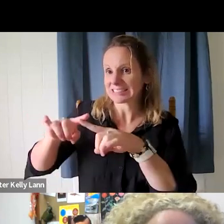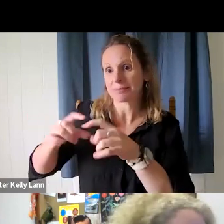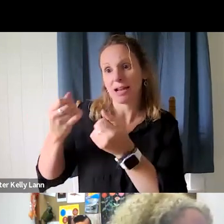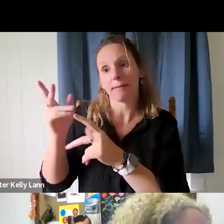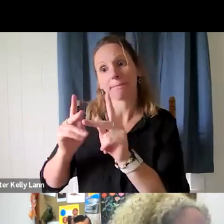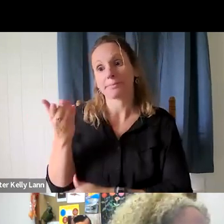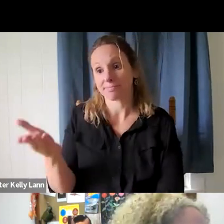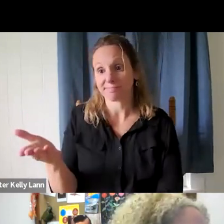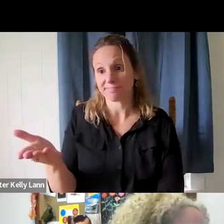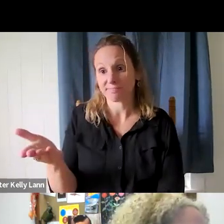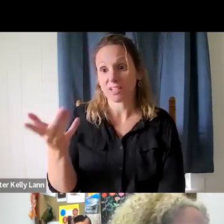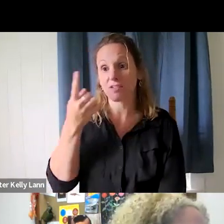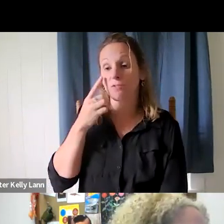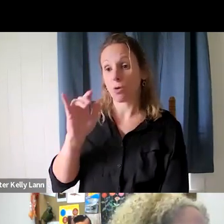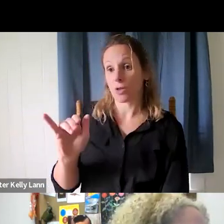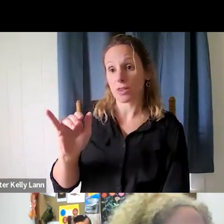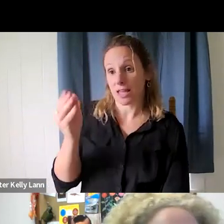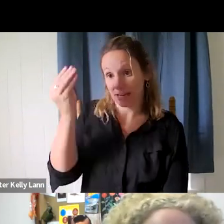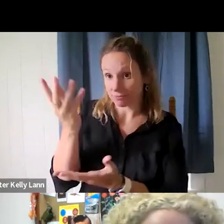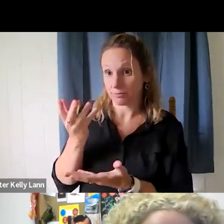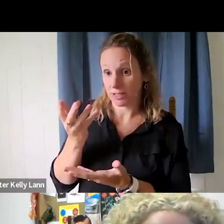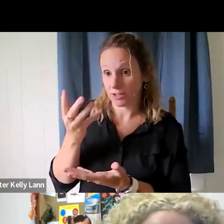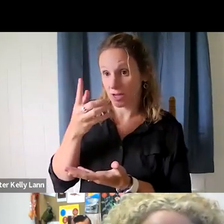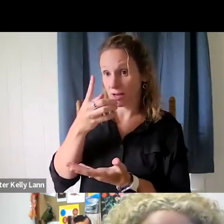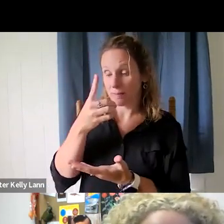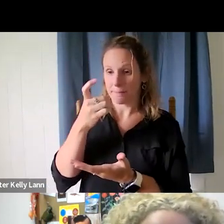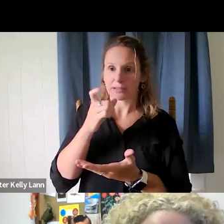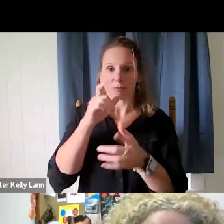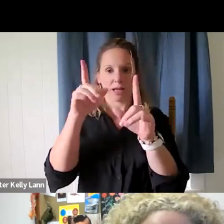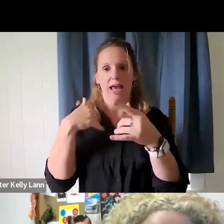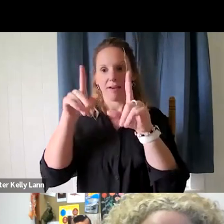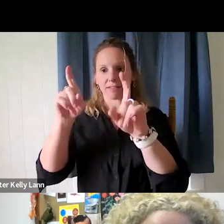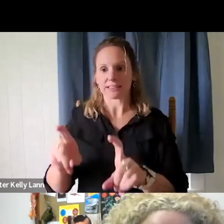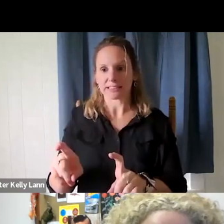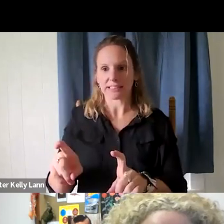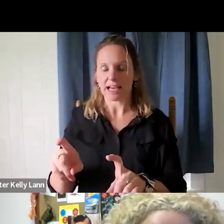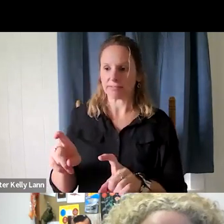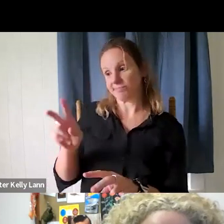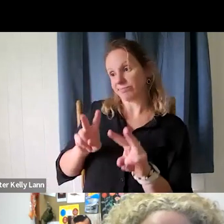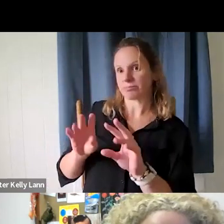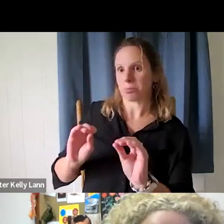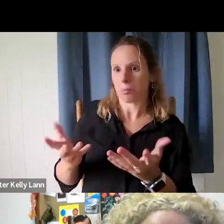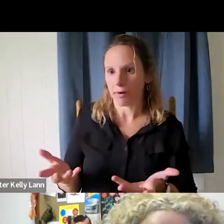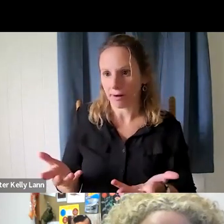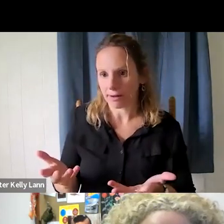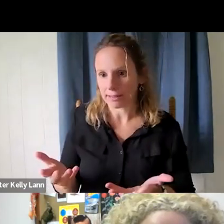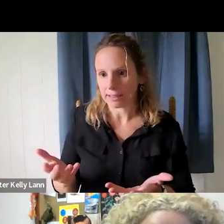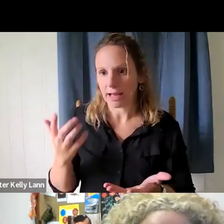para que nos den ese tipo de información porque no hay una prueba que podamos analizar para la ansiedad, ¿cierto?